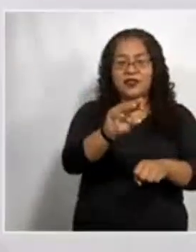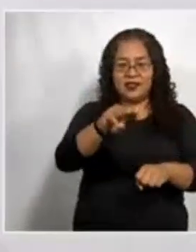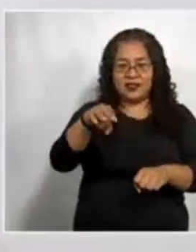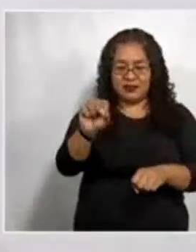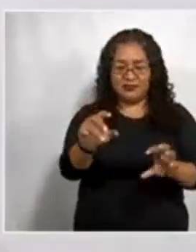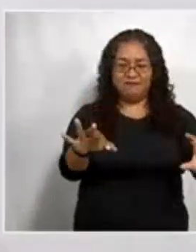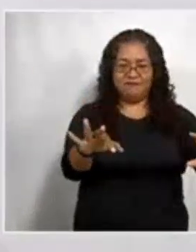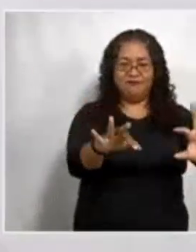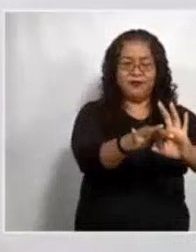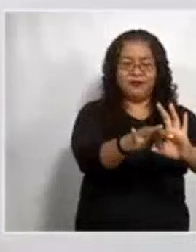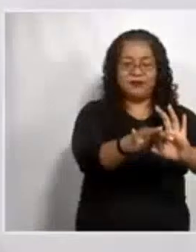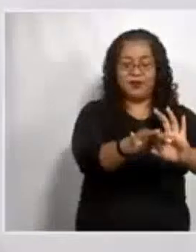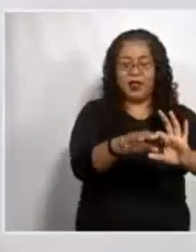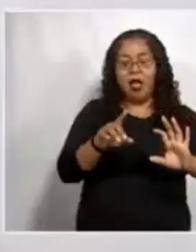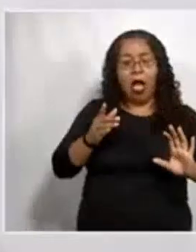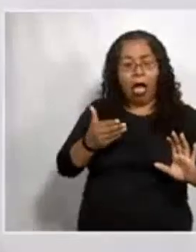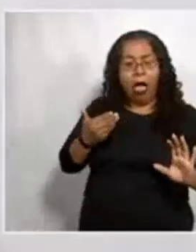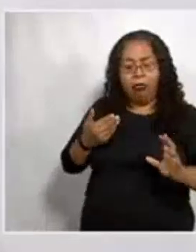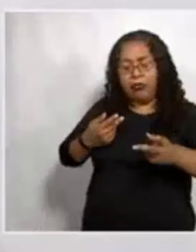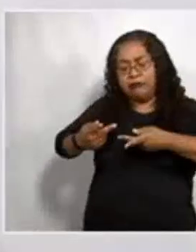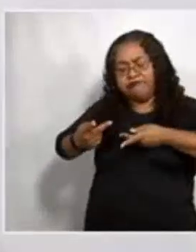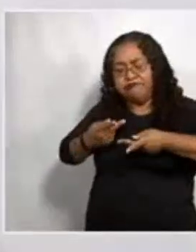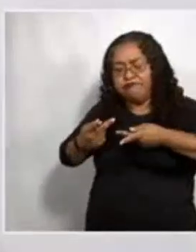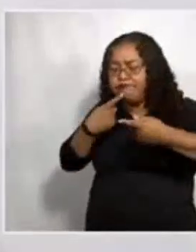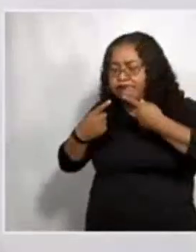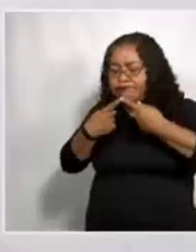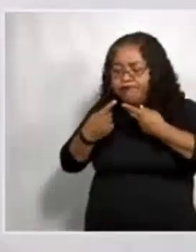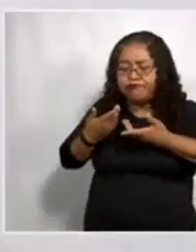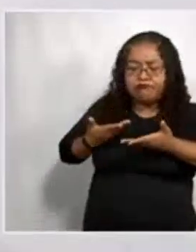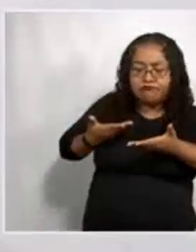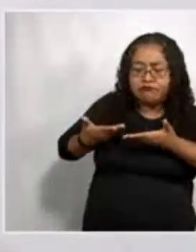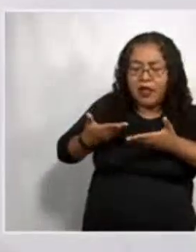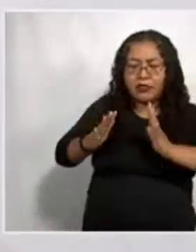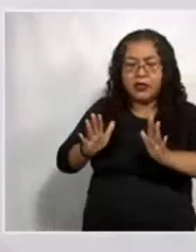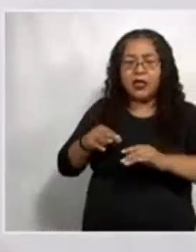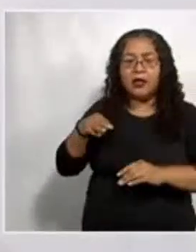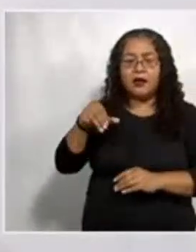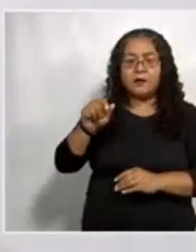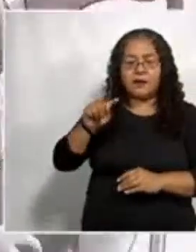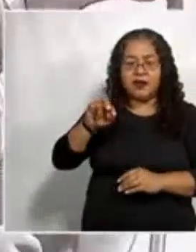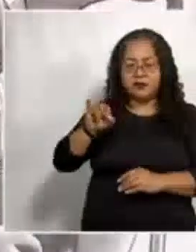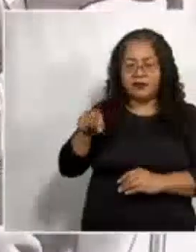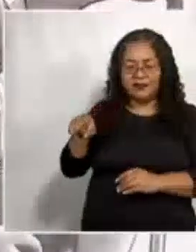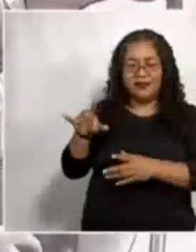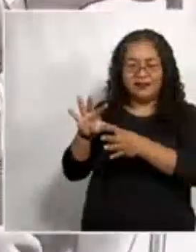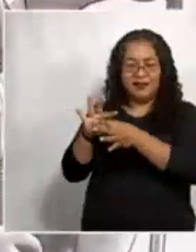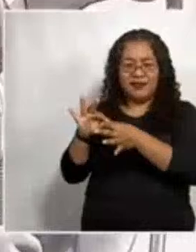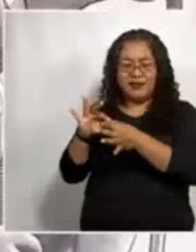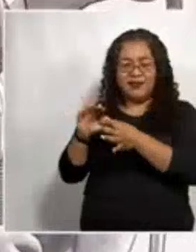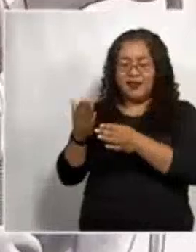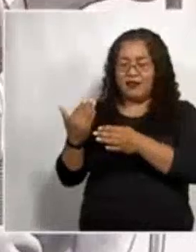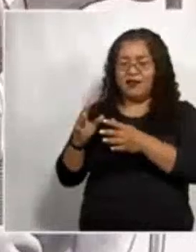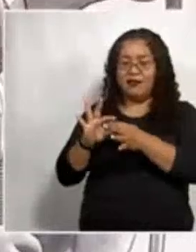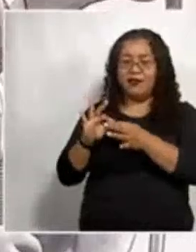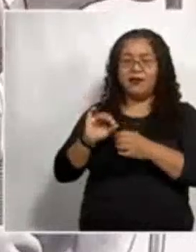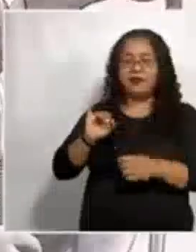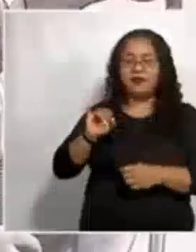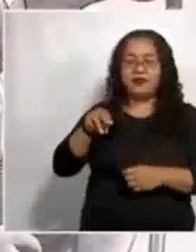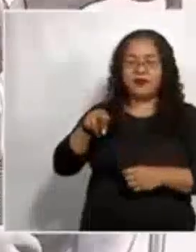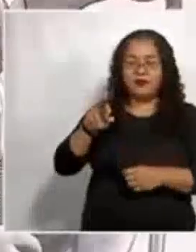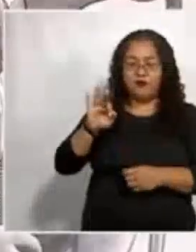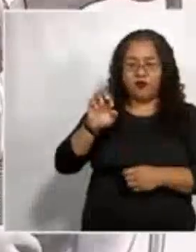hemos hecho también un trabajo muy importante, Martí y en el caso del Infonavid Octavio Romero,